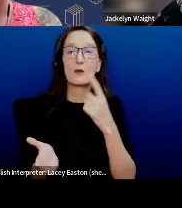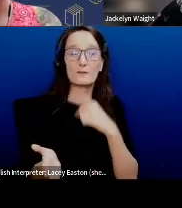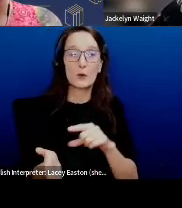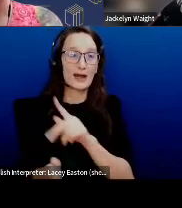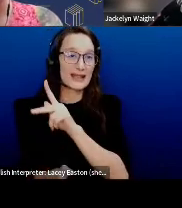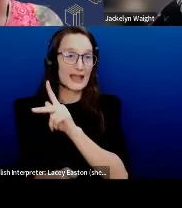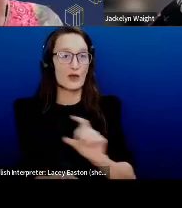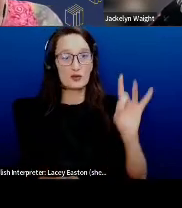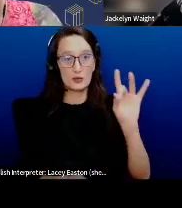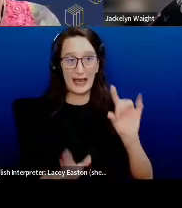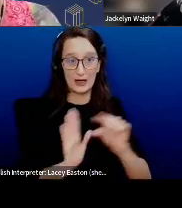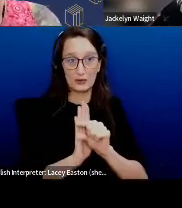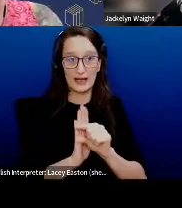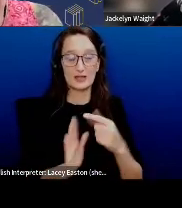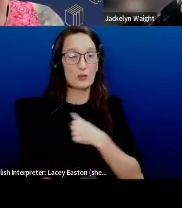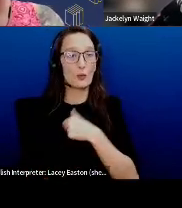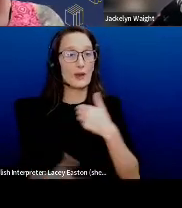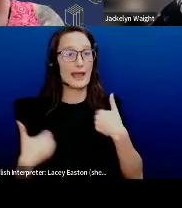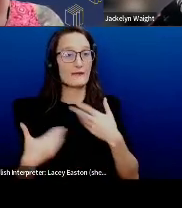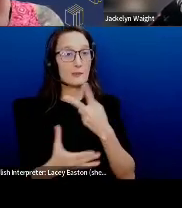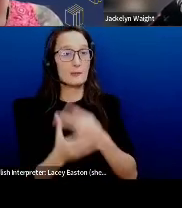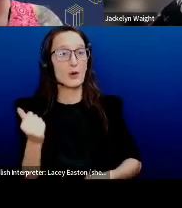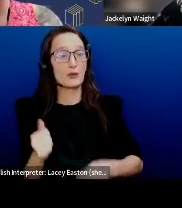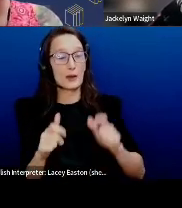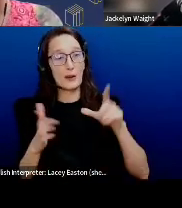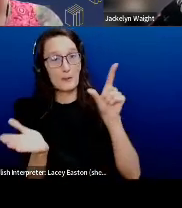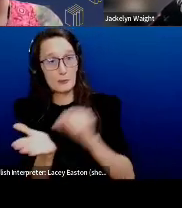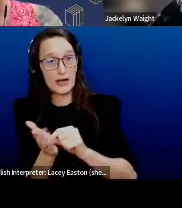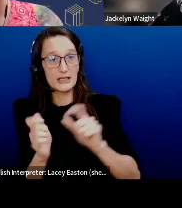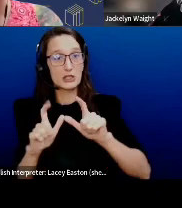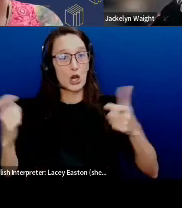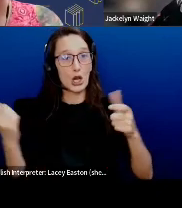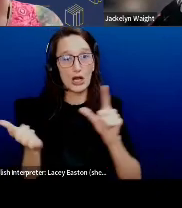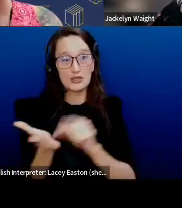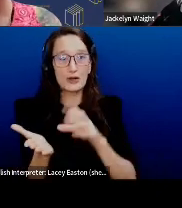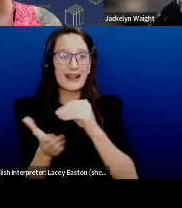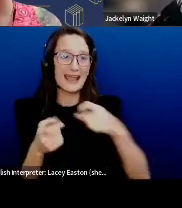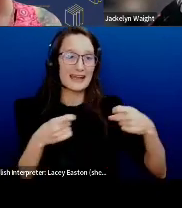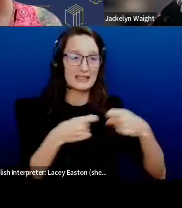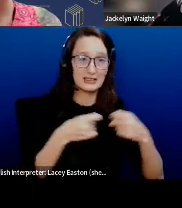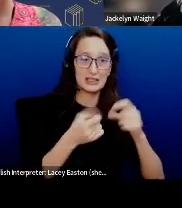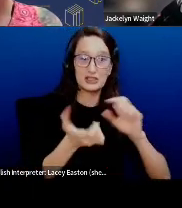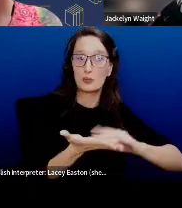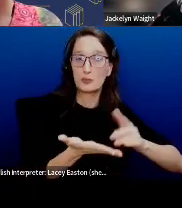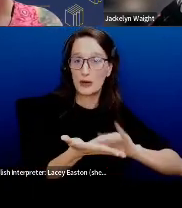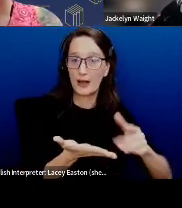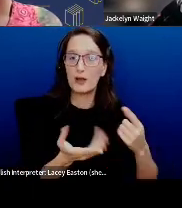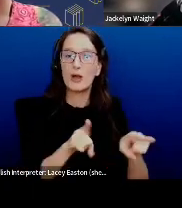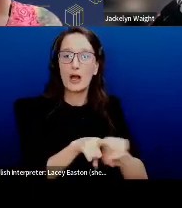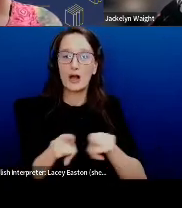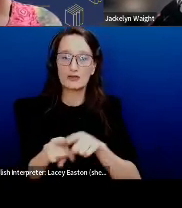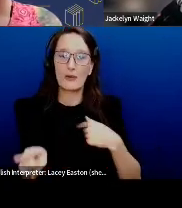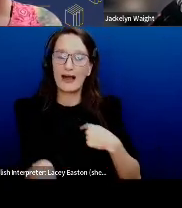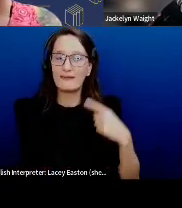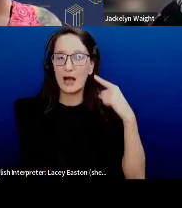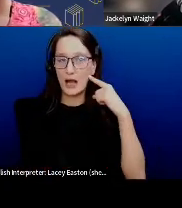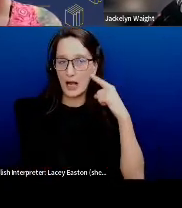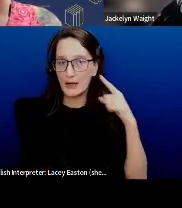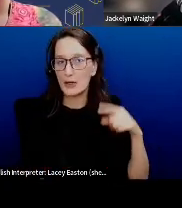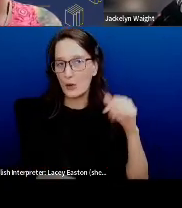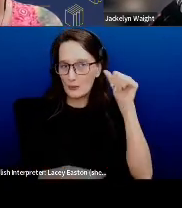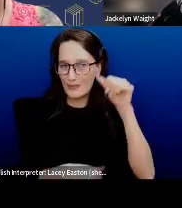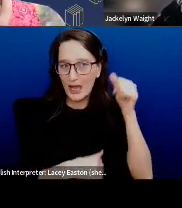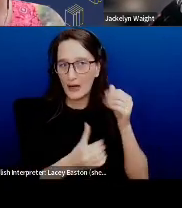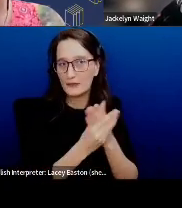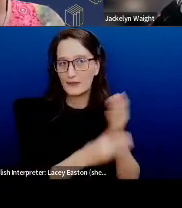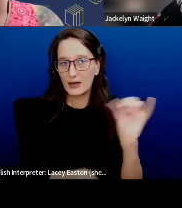braille impreso y digital, así como de letra grande. También contamos con numerosos títulos disponibles en formato de audio. Diapositiva.